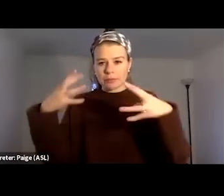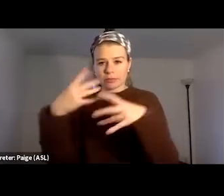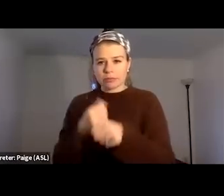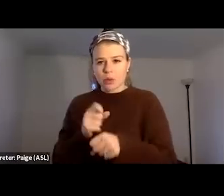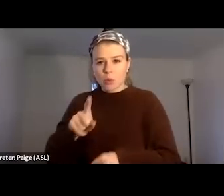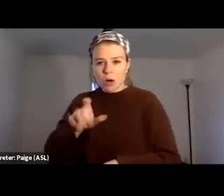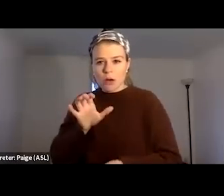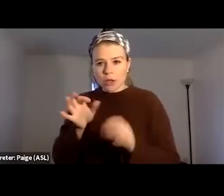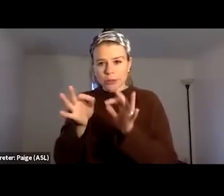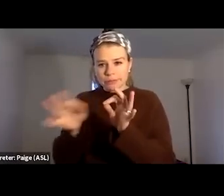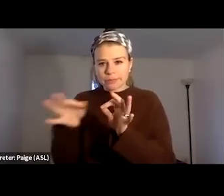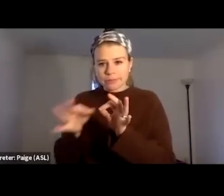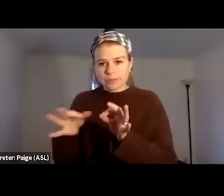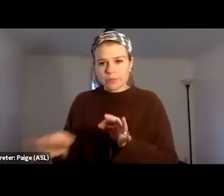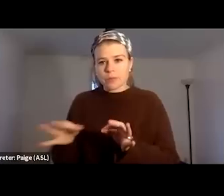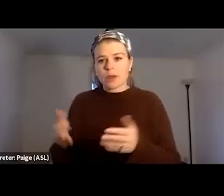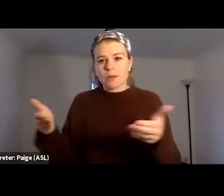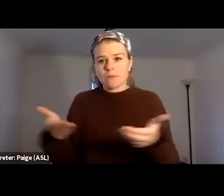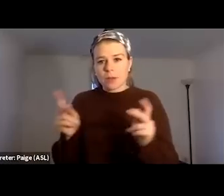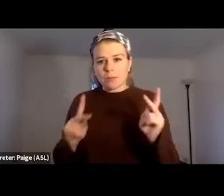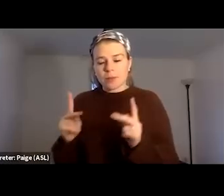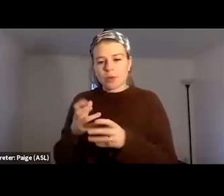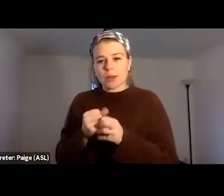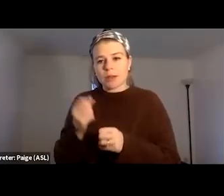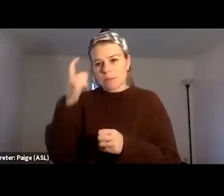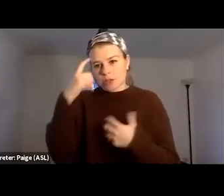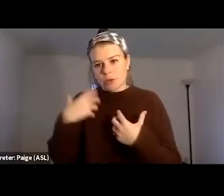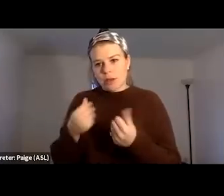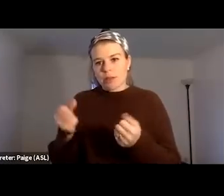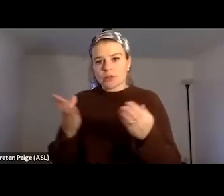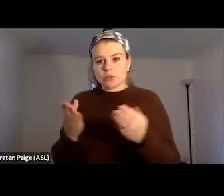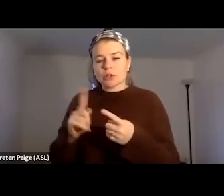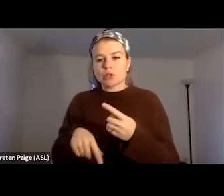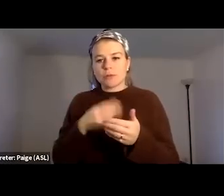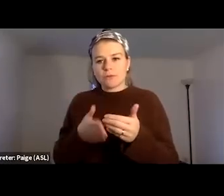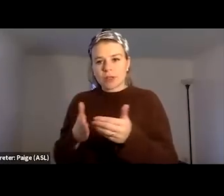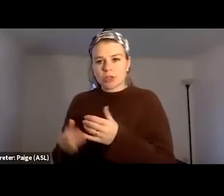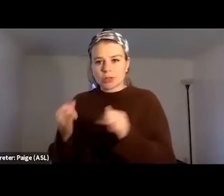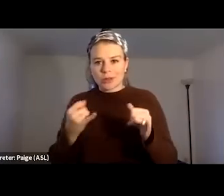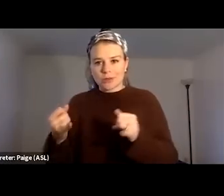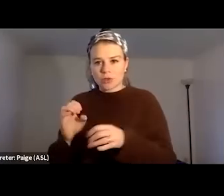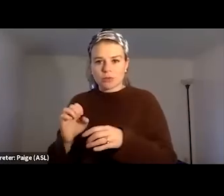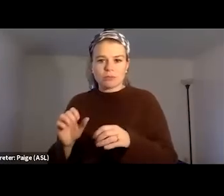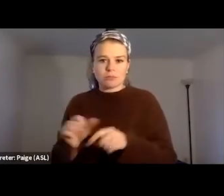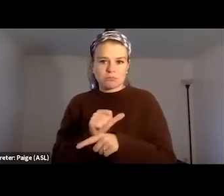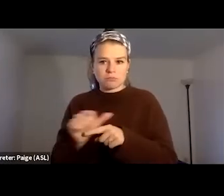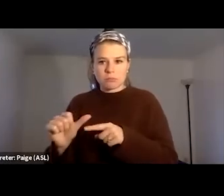que recibían servicios de salud mental a completar ejercicios individuales. Primero, les pedimos que clasificaran